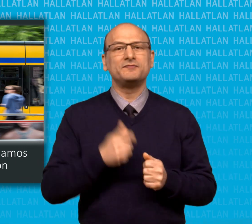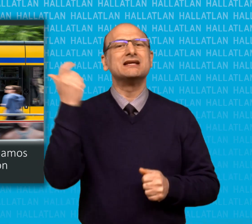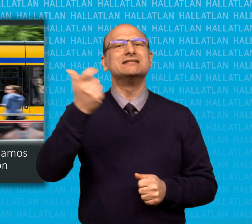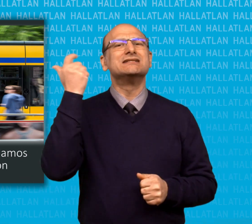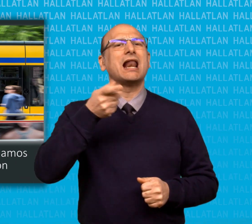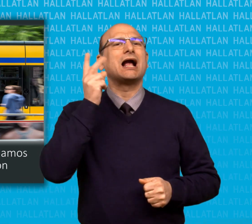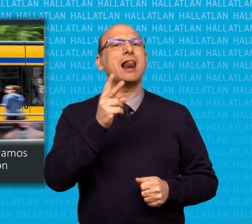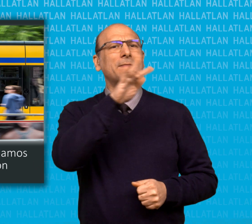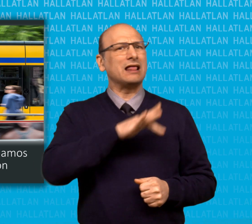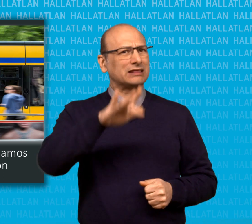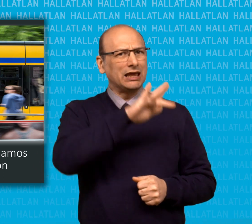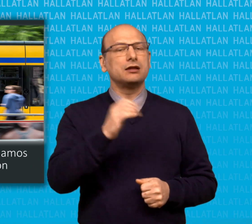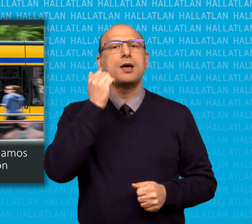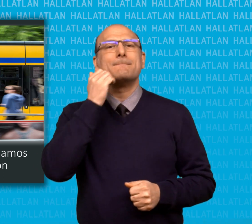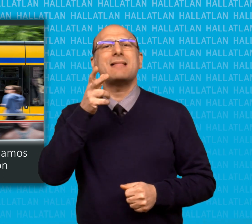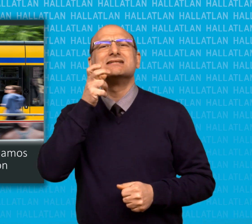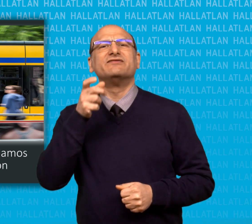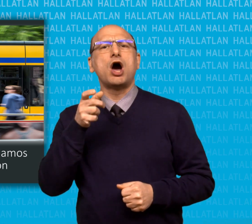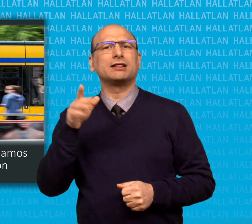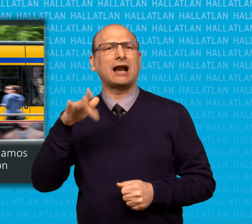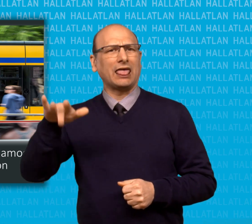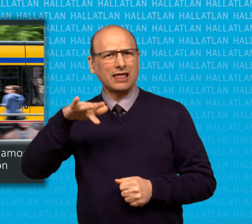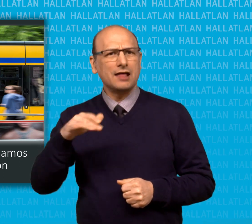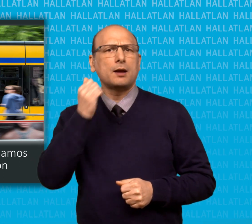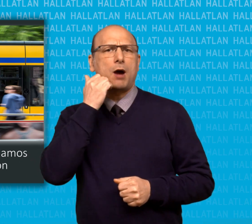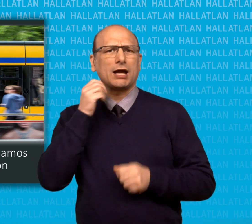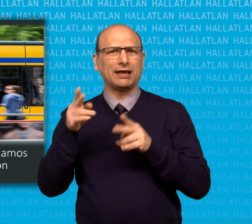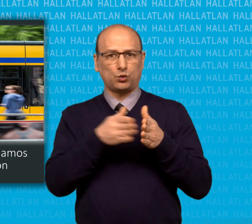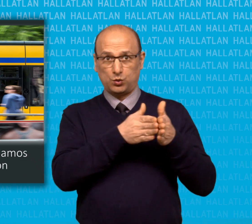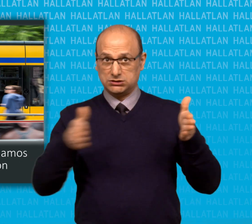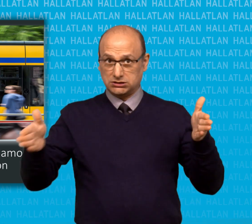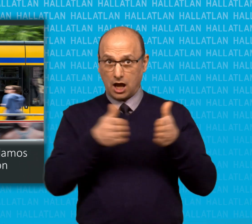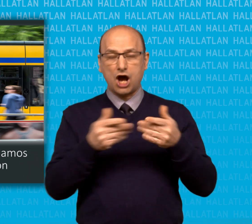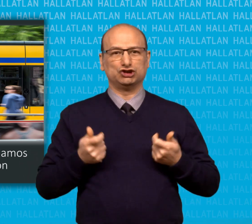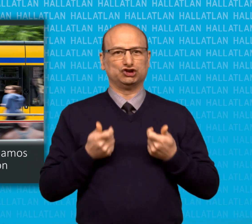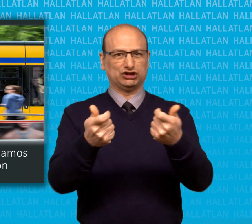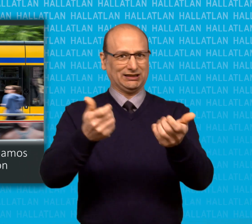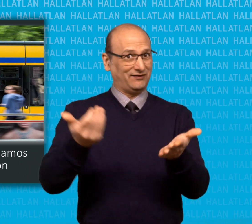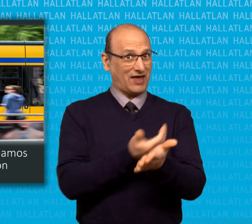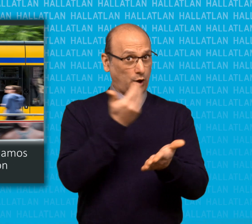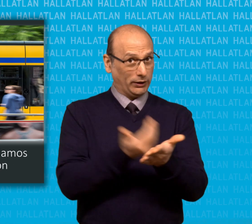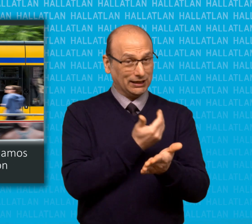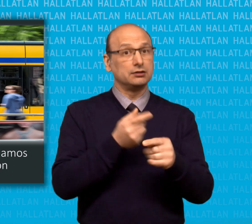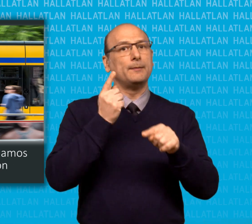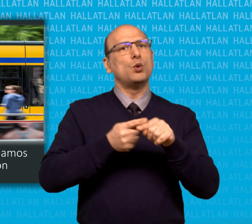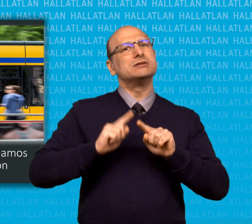A Széll Kálmán tér és a Mechwart liget, illetve a Margit utca között felújítják a 4-es és a 6-os villamos pályáját.